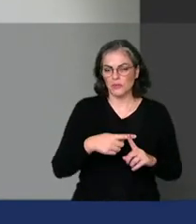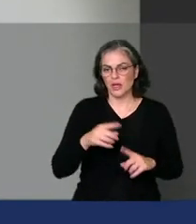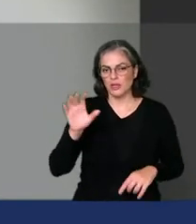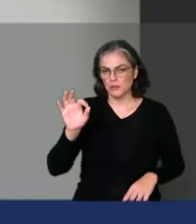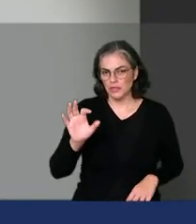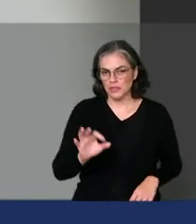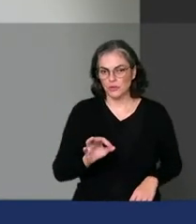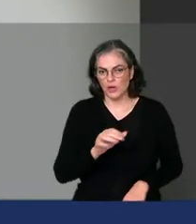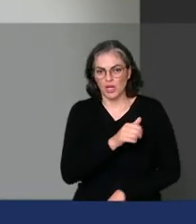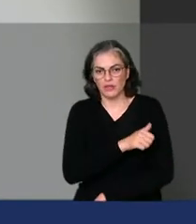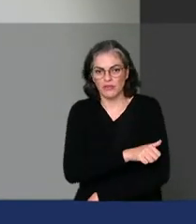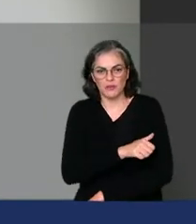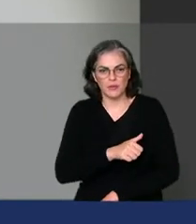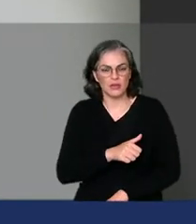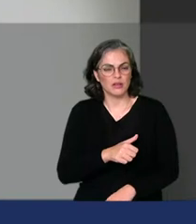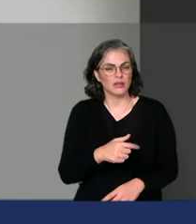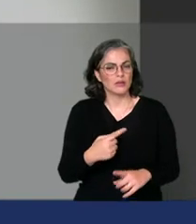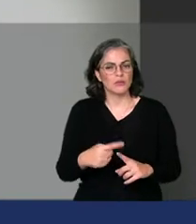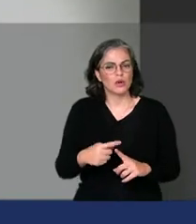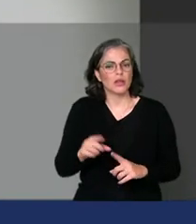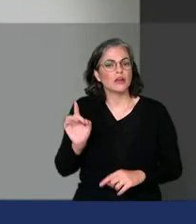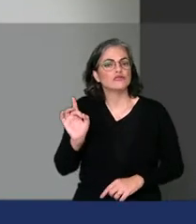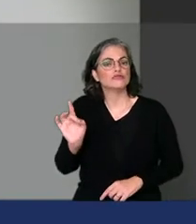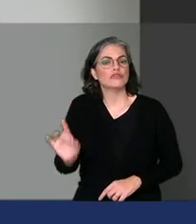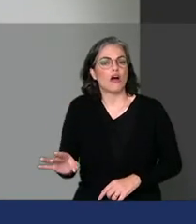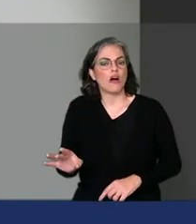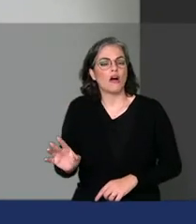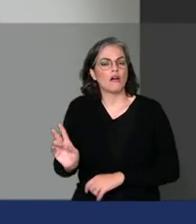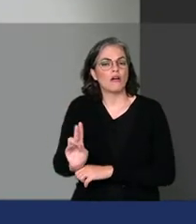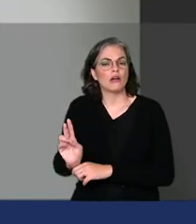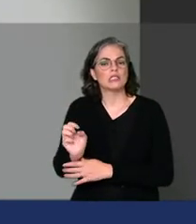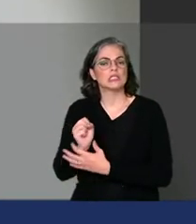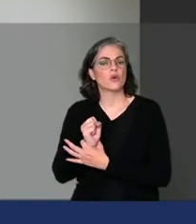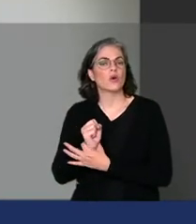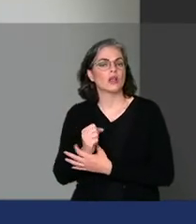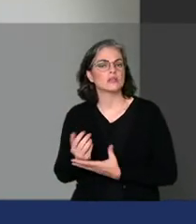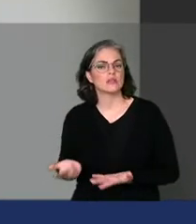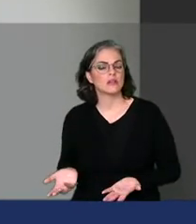PERCENTUAL PARA ENFERMEIROS? POR QUE SÓ PARA A SEGURANÇA PÚBLICA? APROVEITANDO ESPAÇO PARA REBATER O ARGUMENTO DA